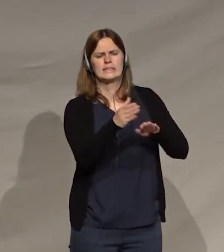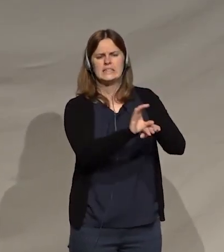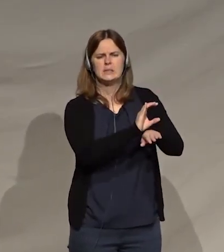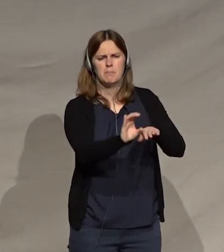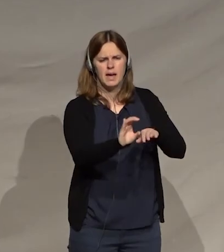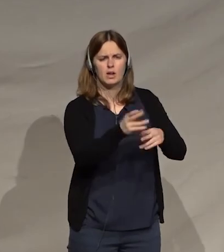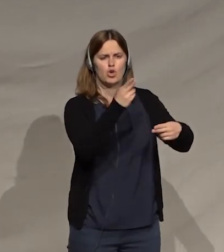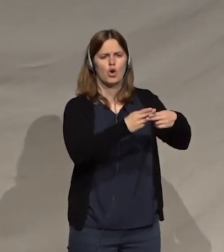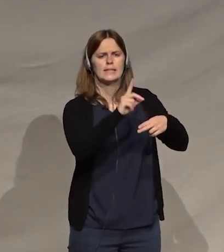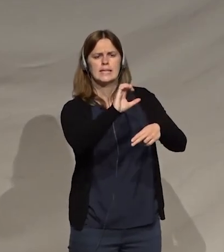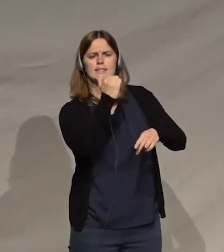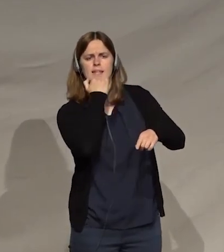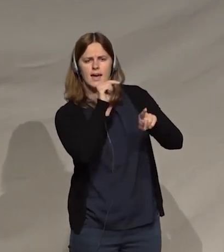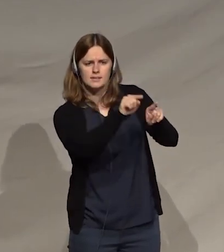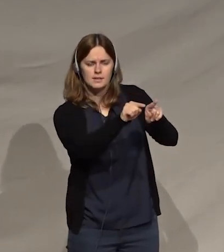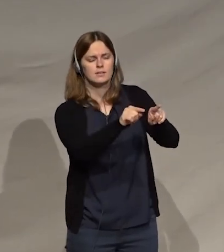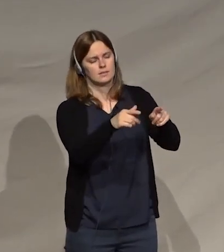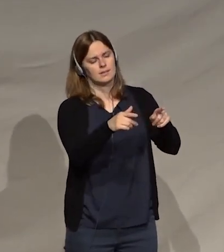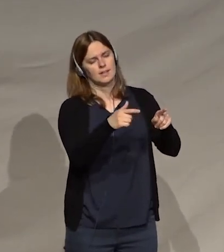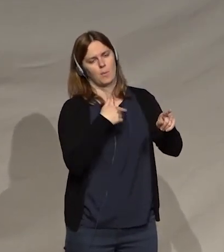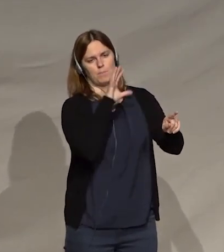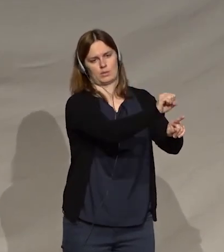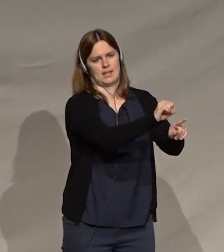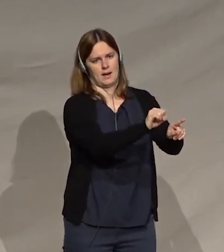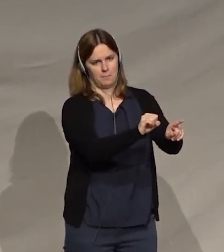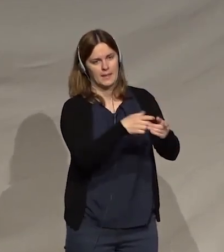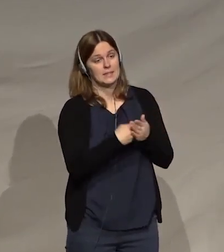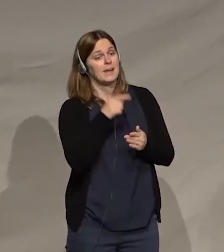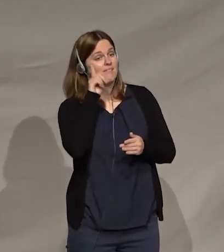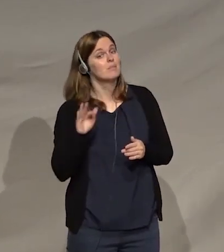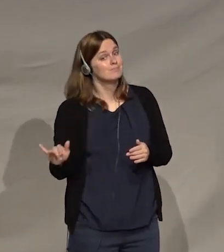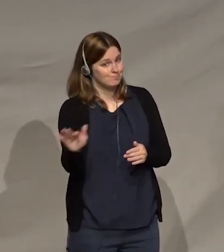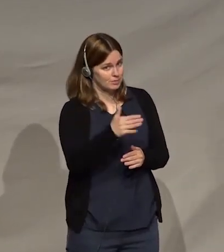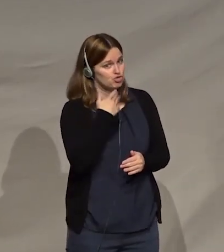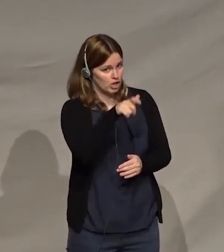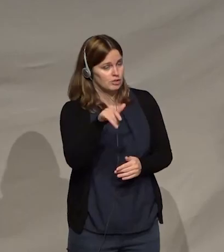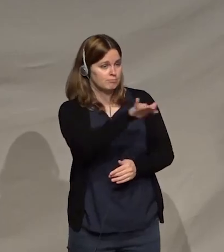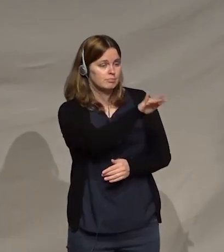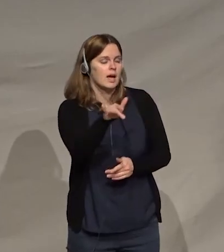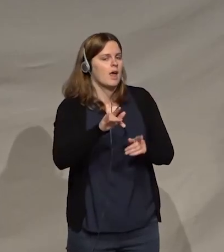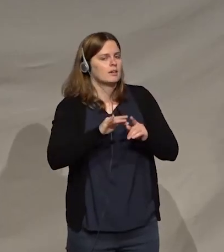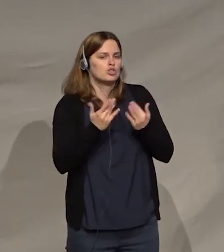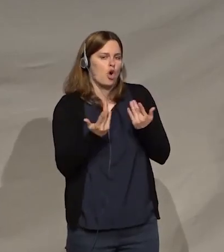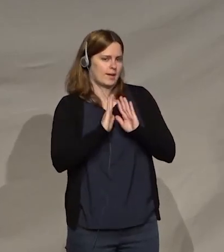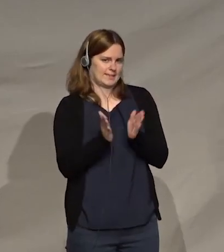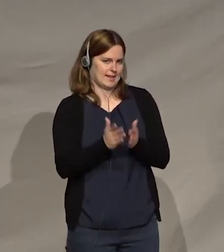ale nevíme, o koho je, nebo kolik jich je. Nepočítáme je. Děkuji mnohokrát a pokračujte v dobré práci.